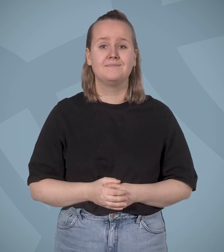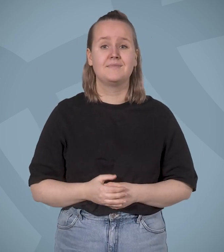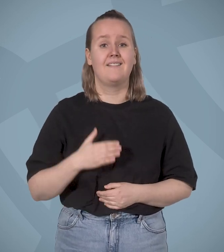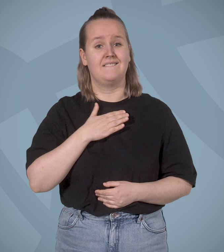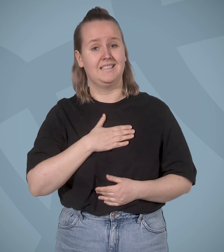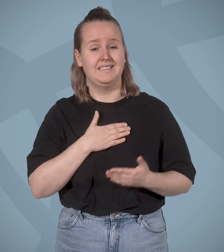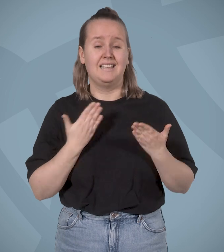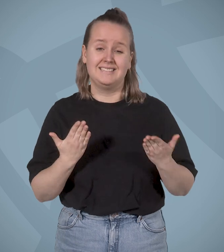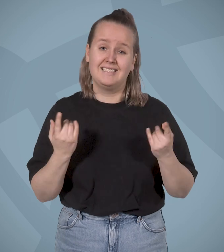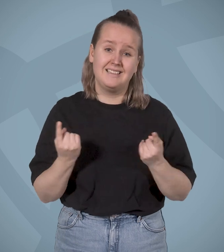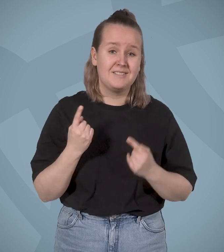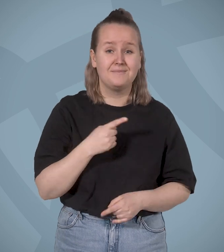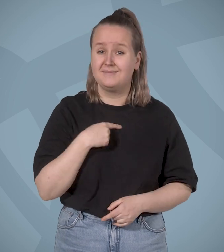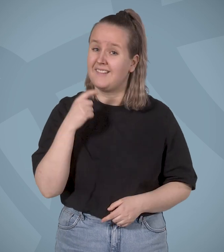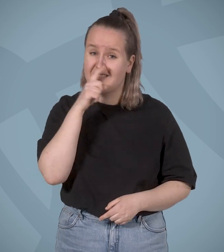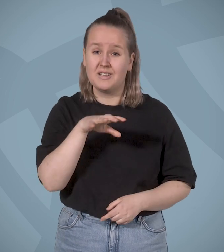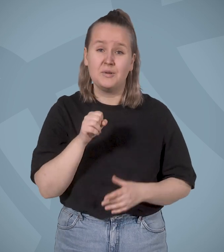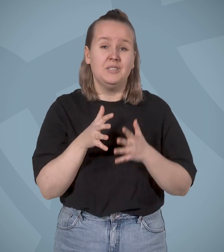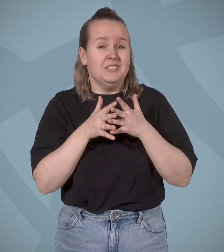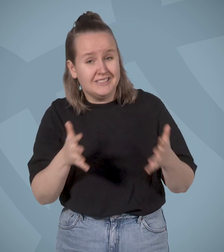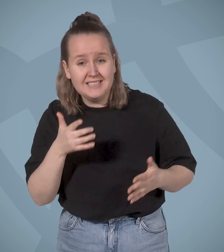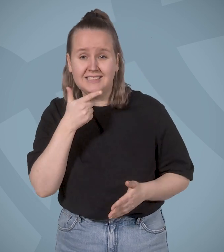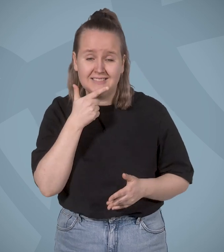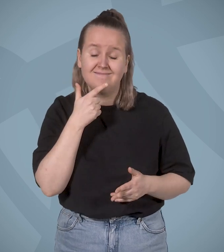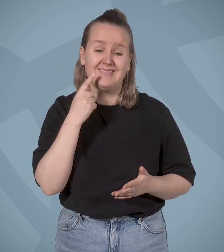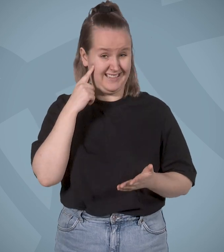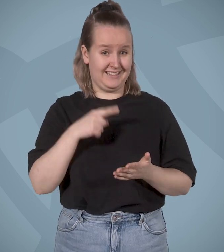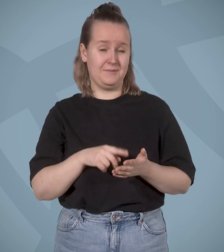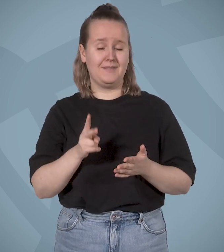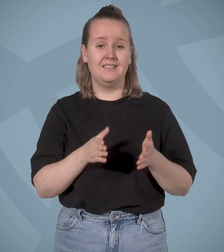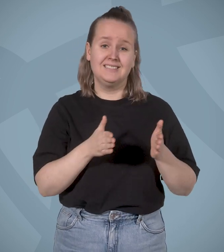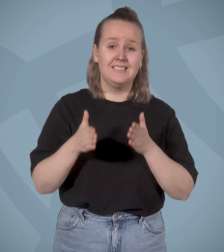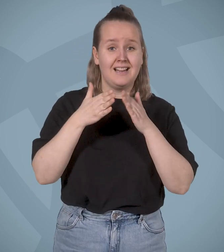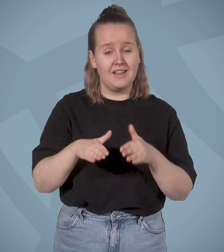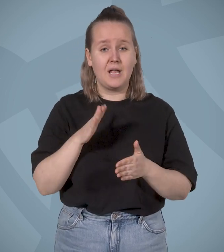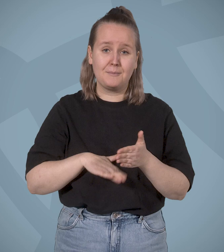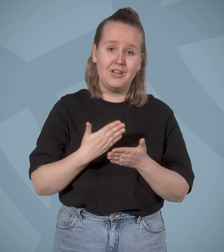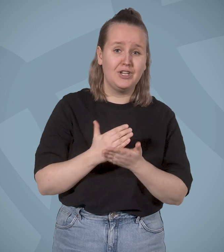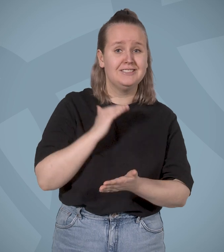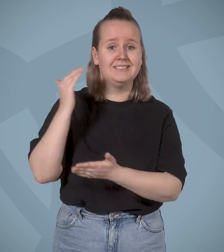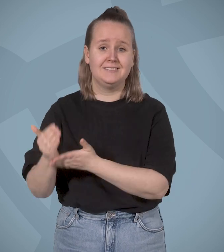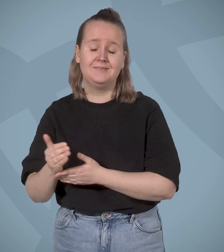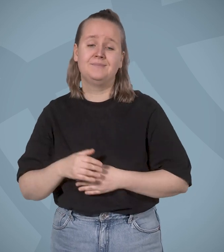Emme voi tässä tilanteessa ottaa valitettavasti näin suurta riskiä ja järjestää leiriä ilman riittävää rahoitusta.